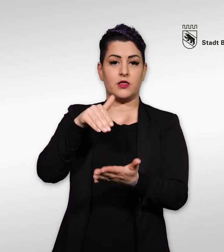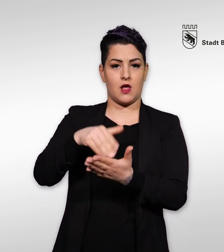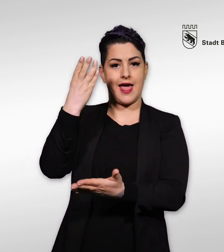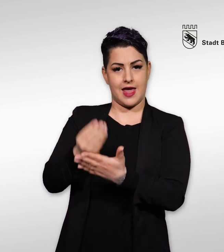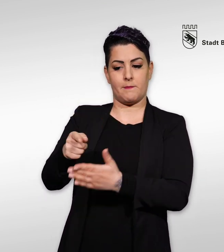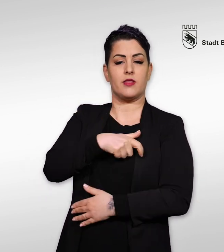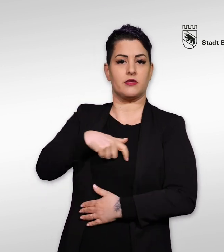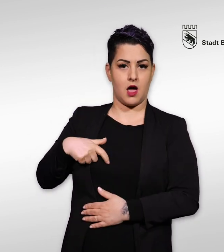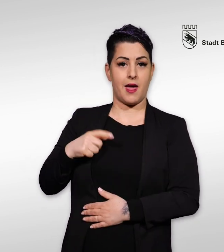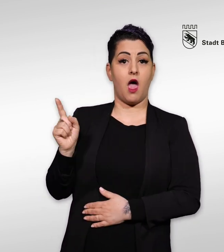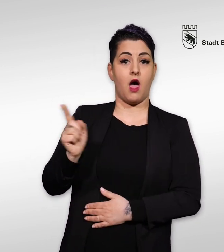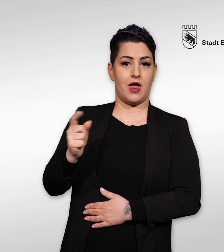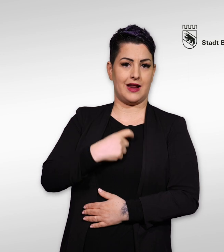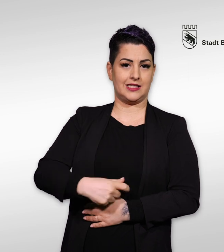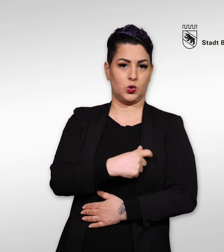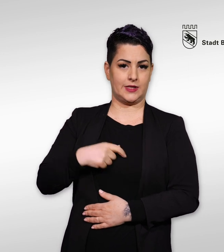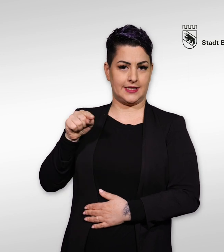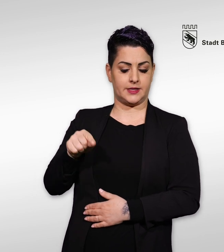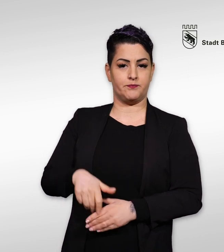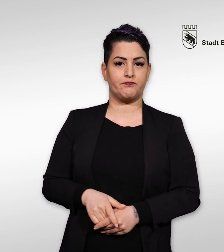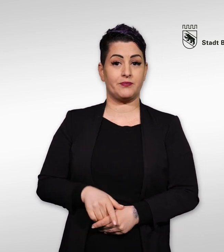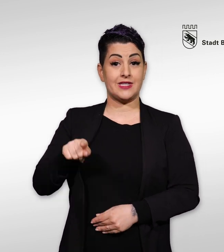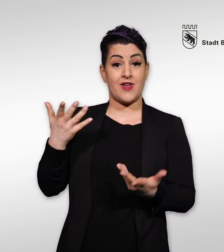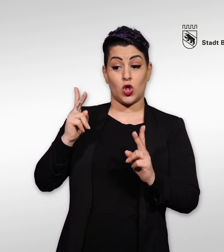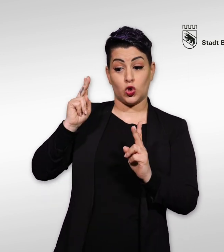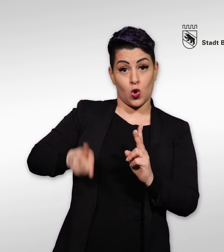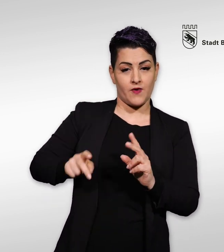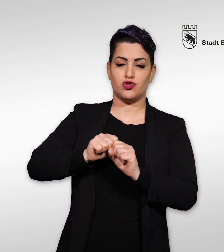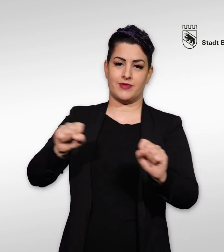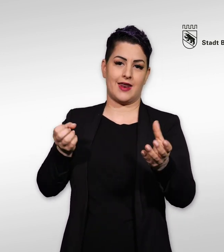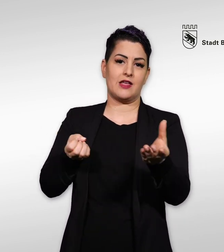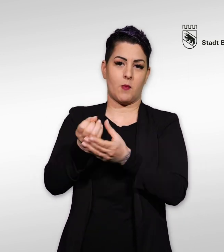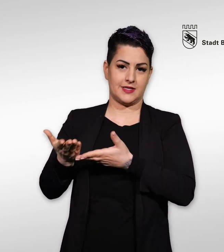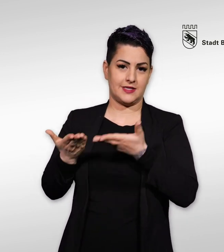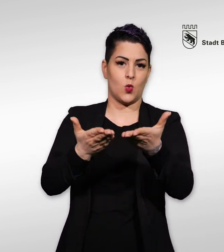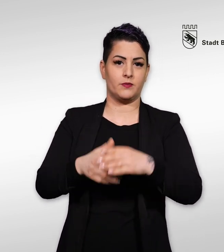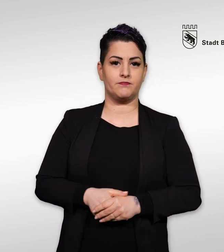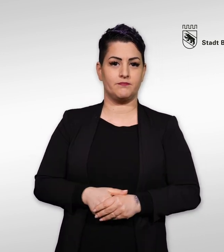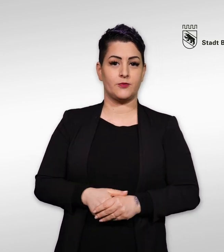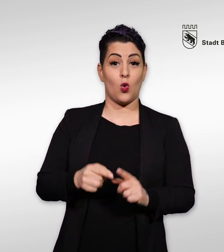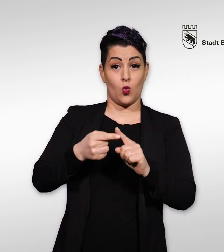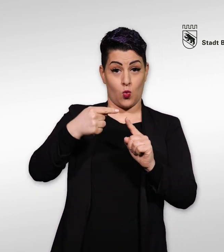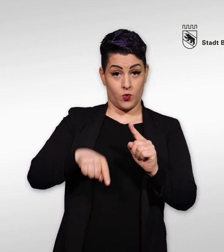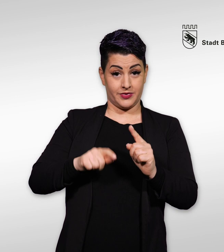die im Notfall schnell informiert. Sie finden unter diesem Video einen Link zur App